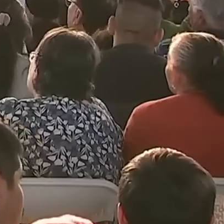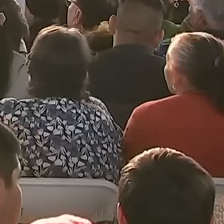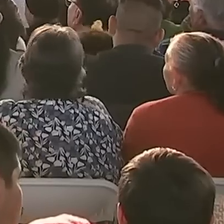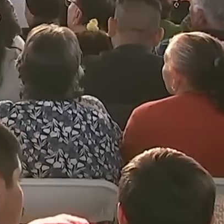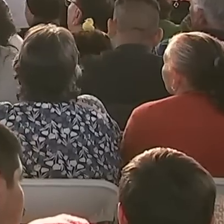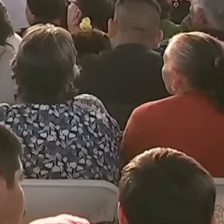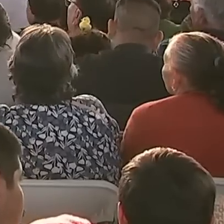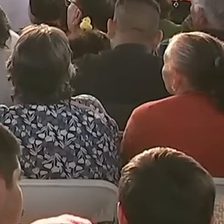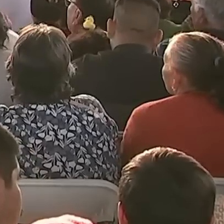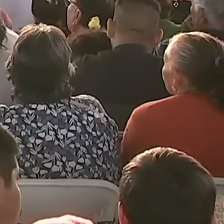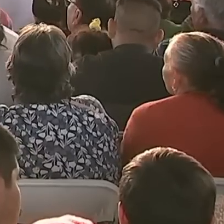Buenas tardes a